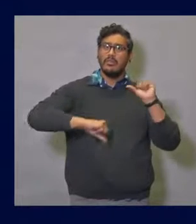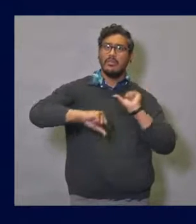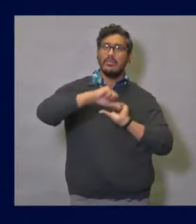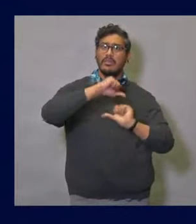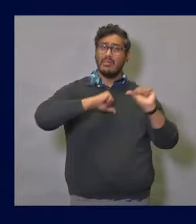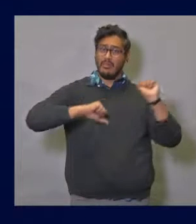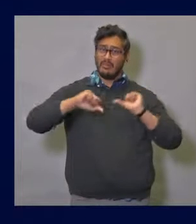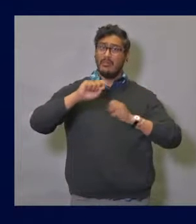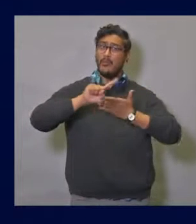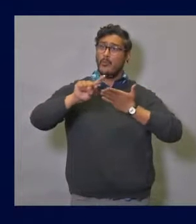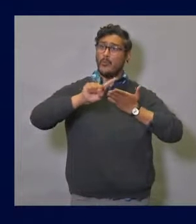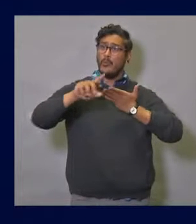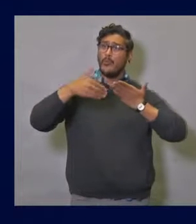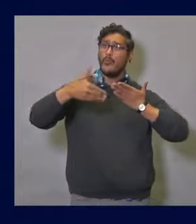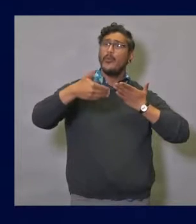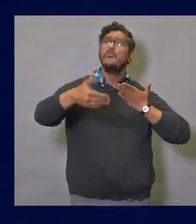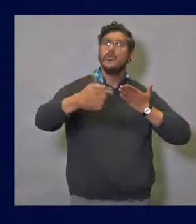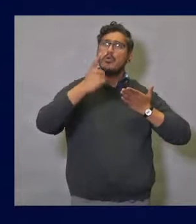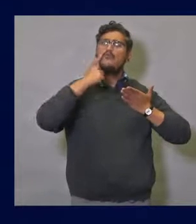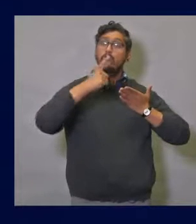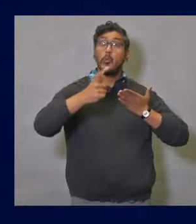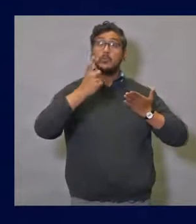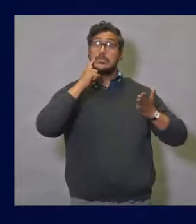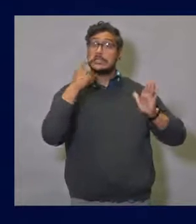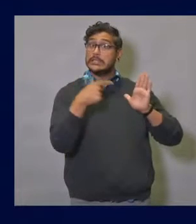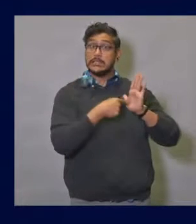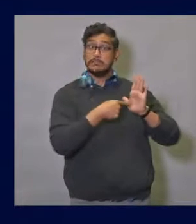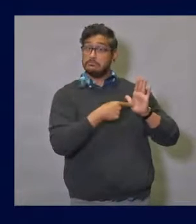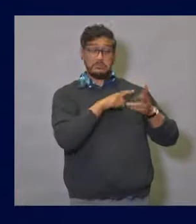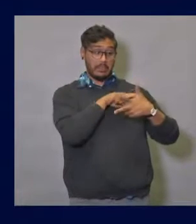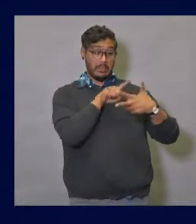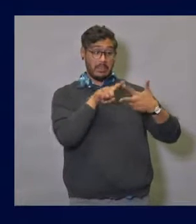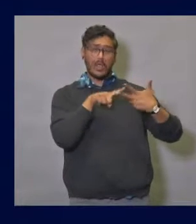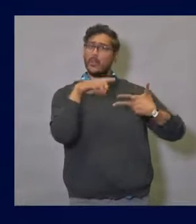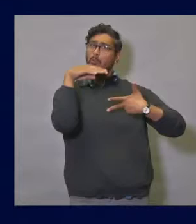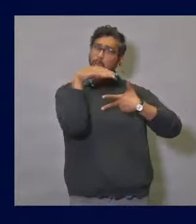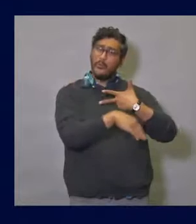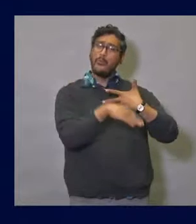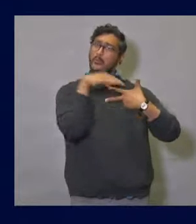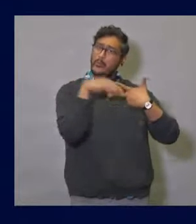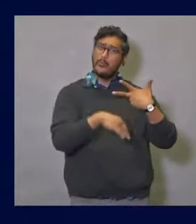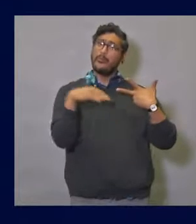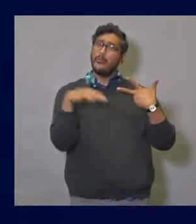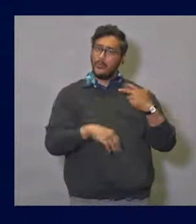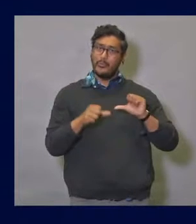ACCIONES QUE TODOS TOMAMOS UNAS